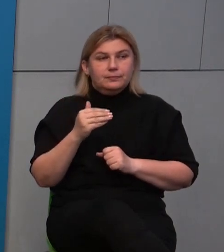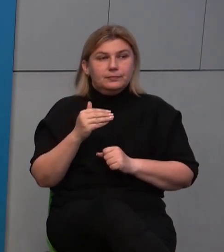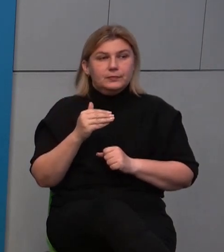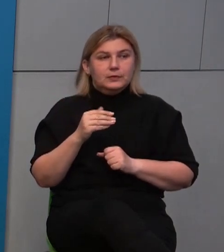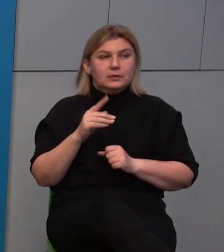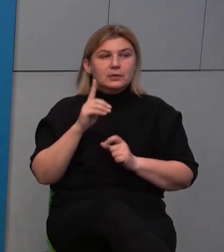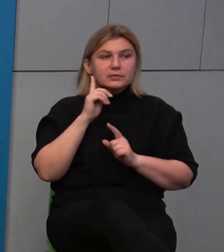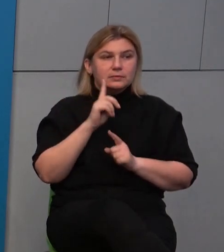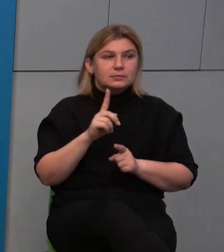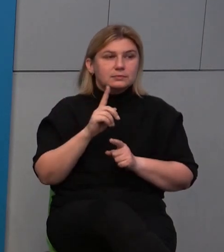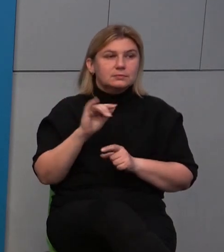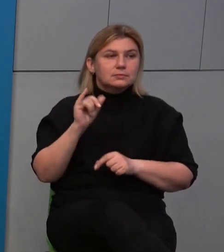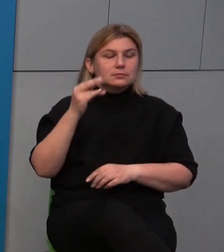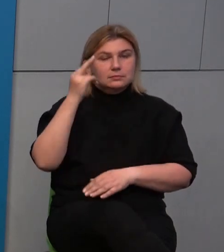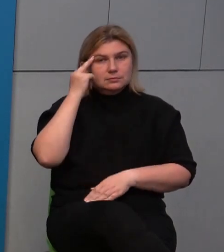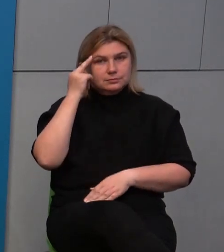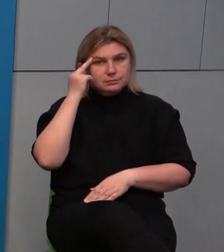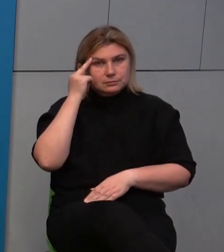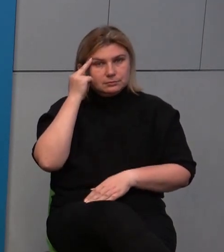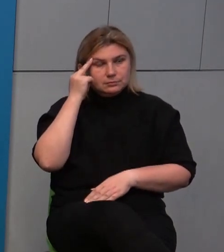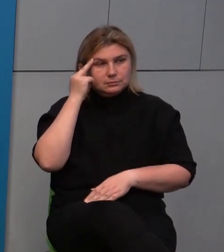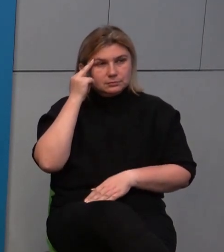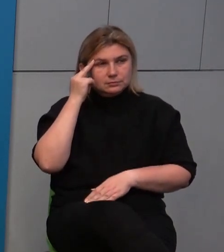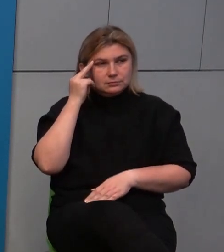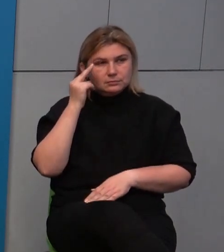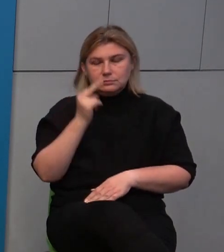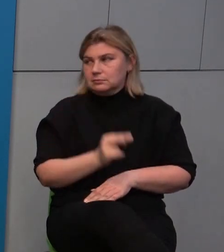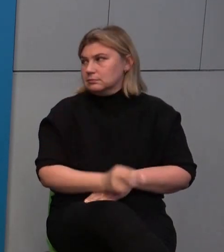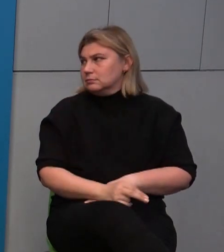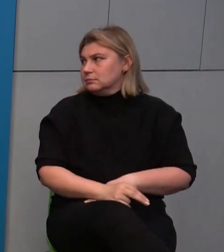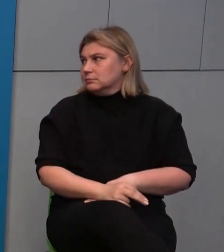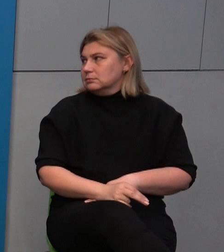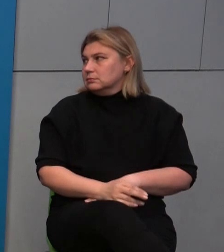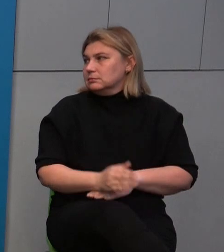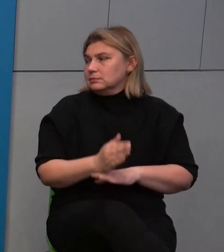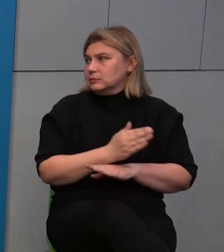kiedy już zrozumiał, przed trzydziestką zrozumiał,